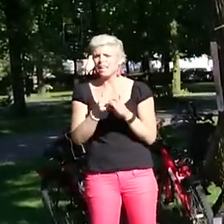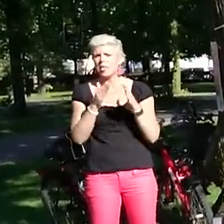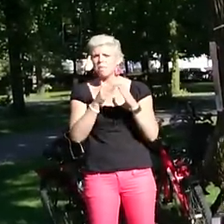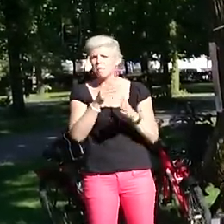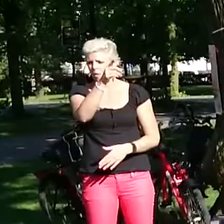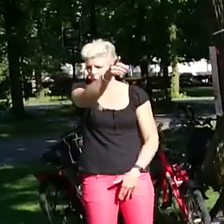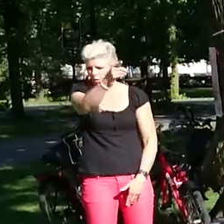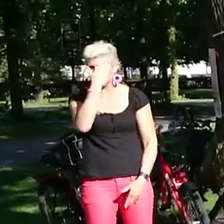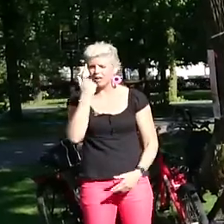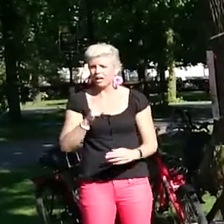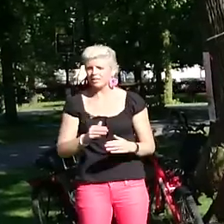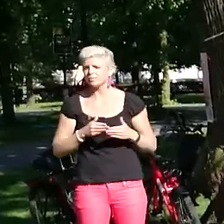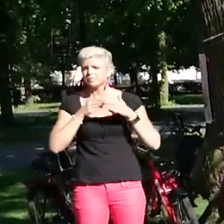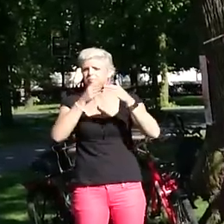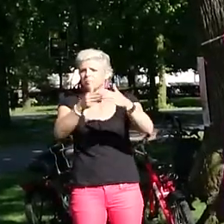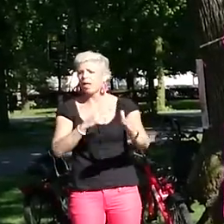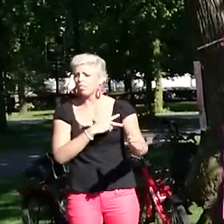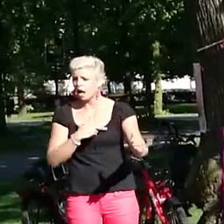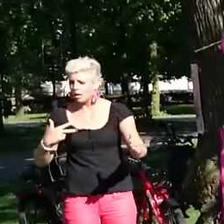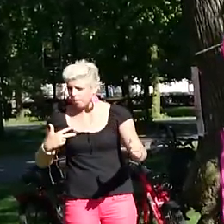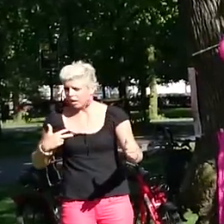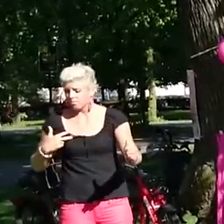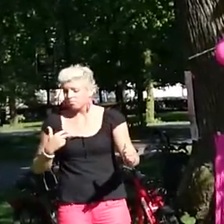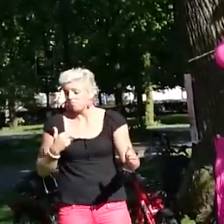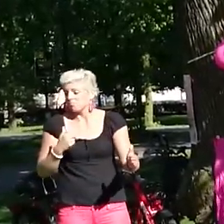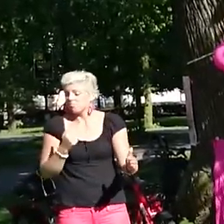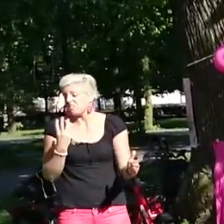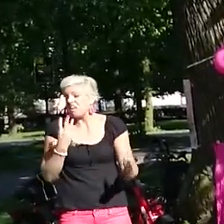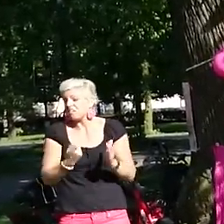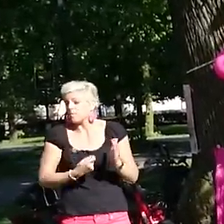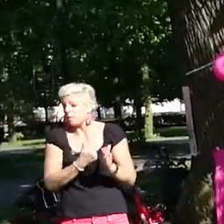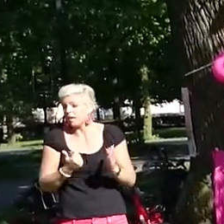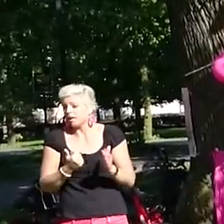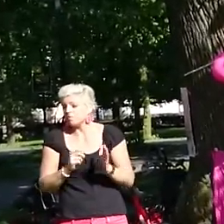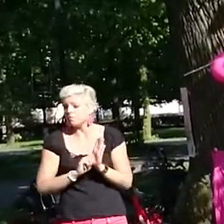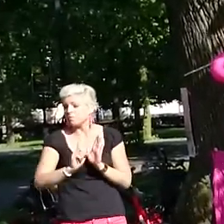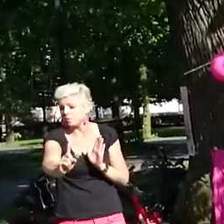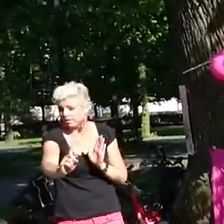Och då kan man ta sig till Danmark på några timmar - tre timmar med snabbfärjan.